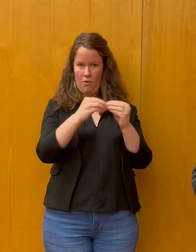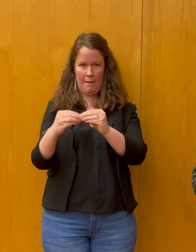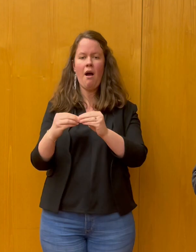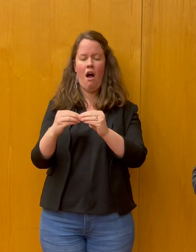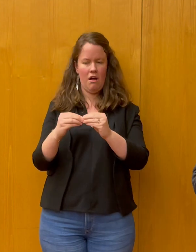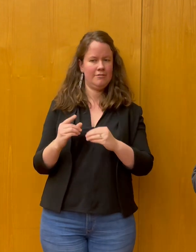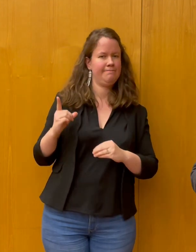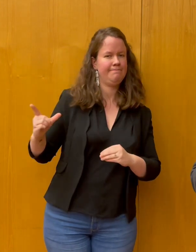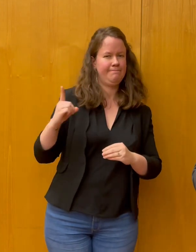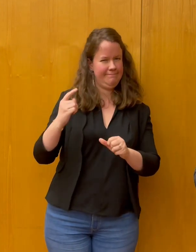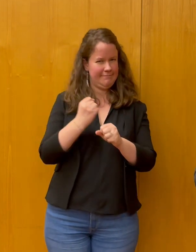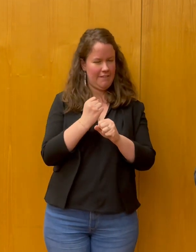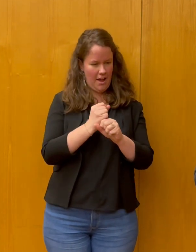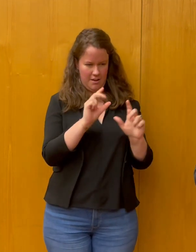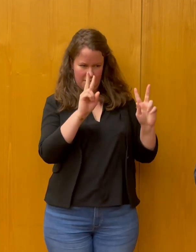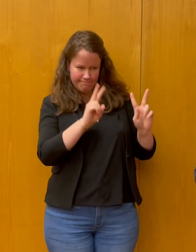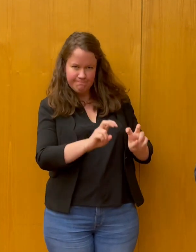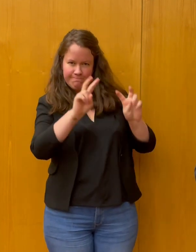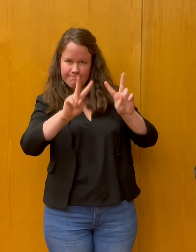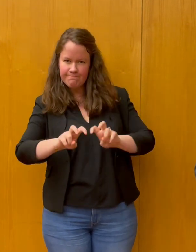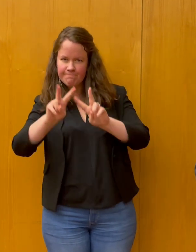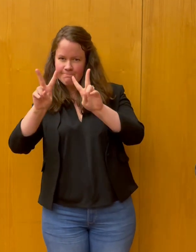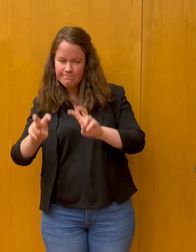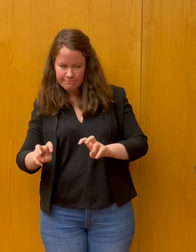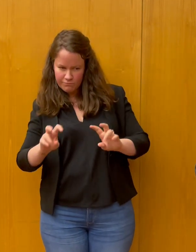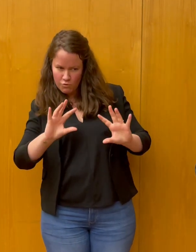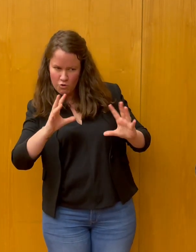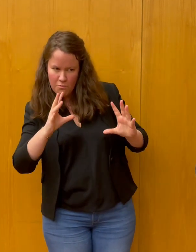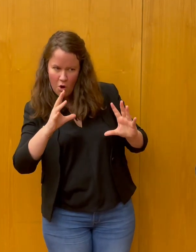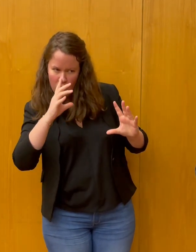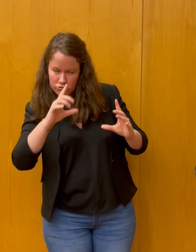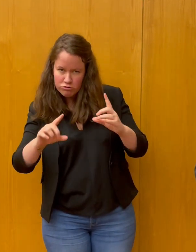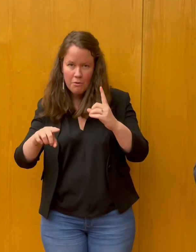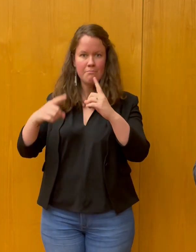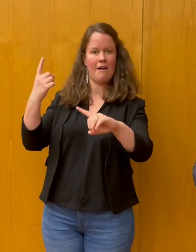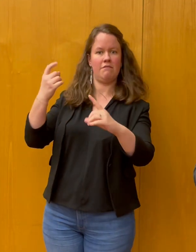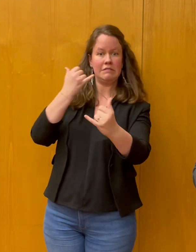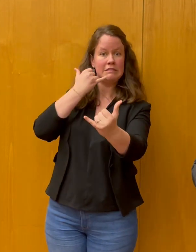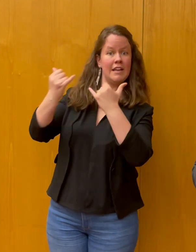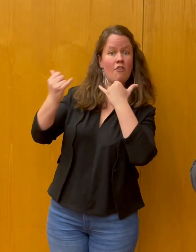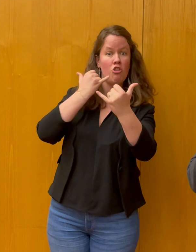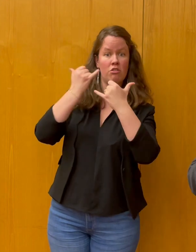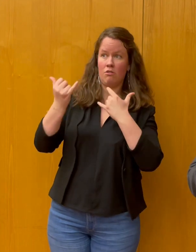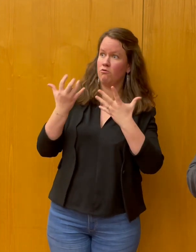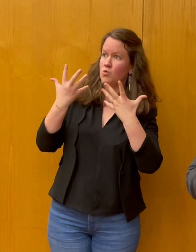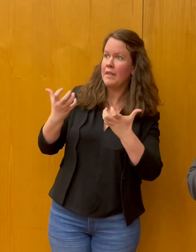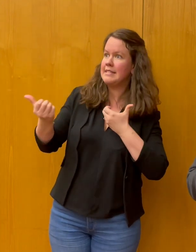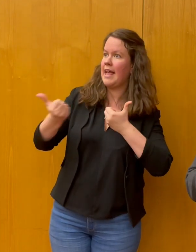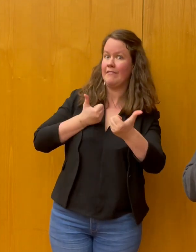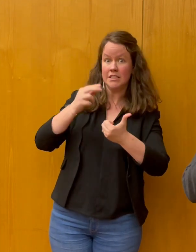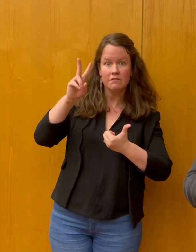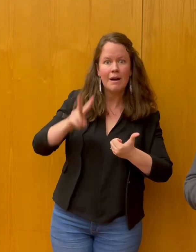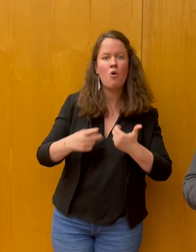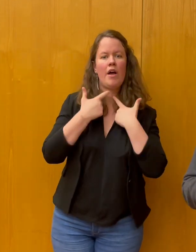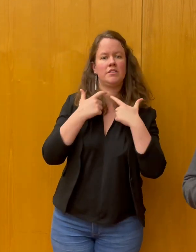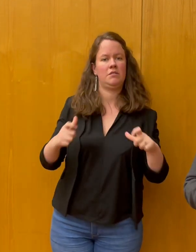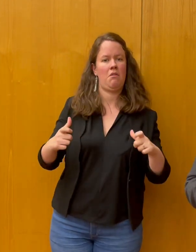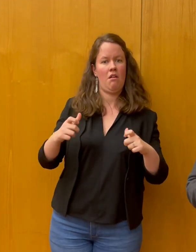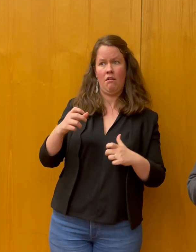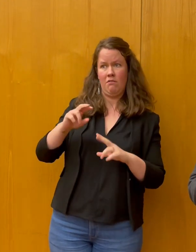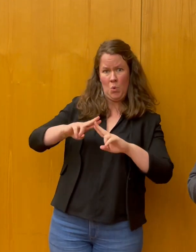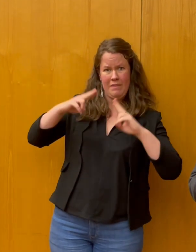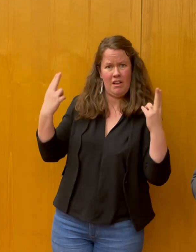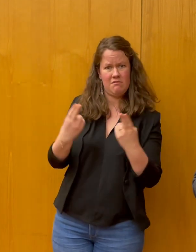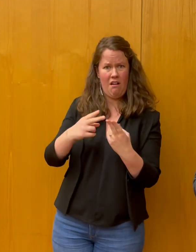pour faire de la téléphonie un service réellement accessible et universellement accessible à tout le